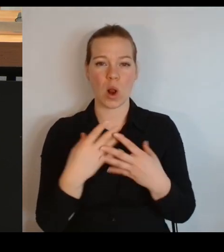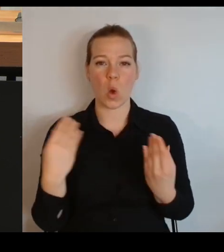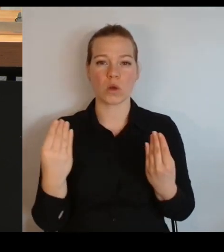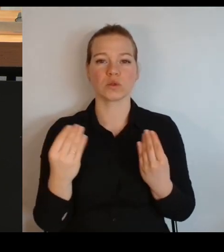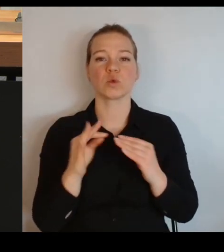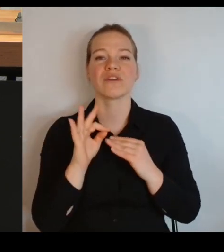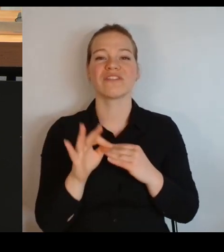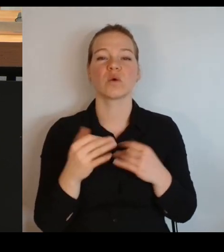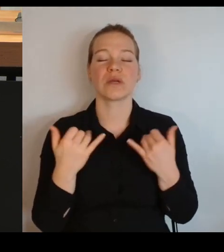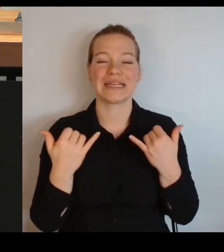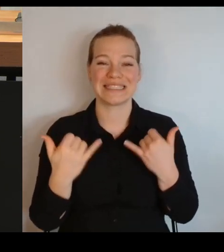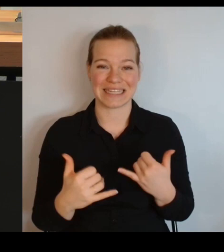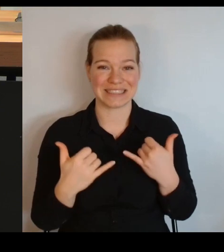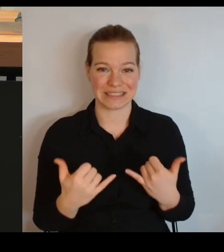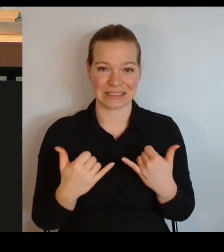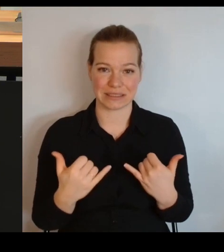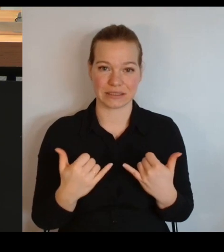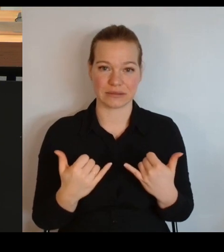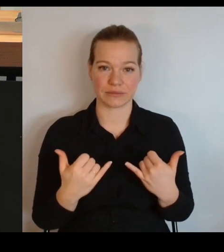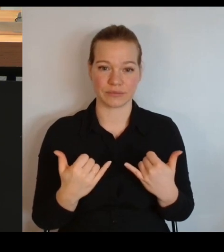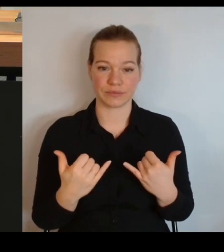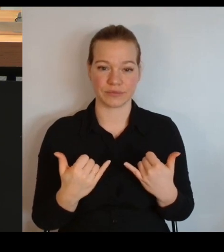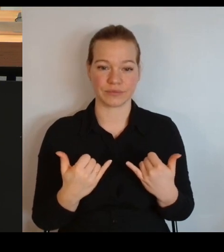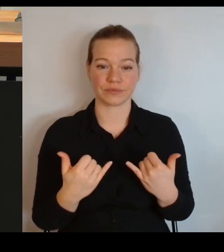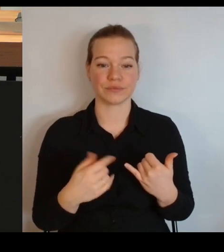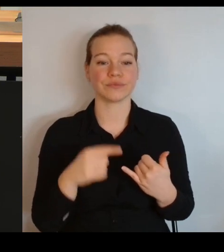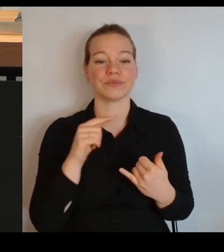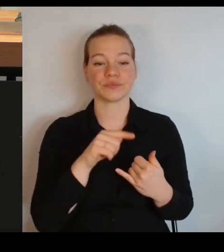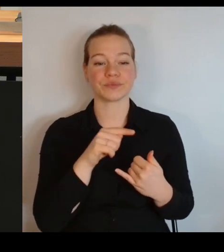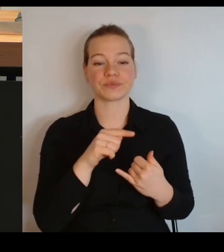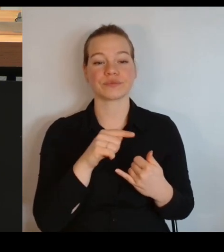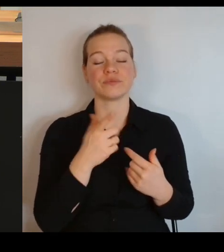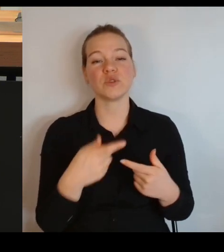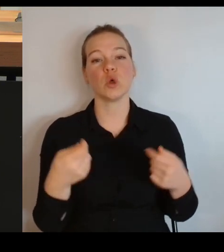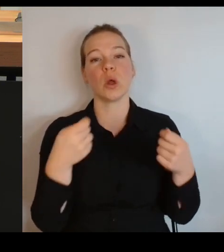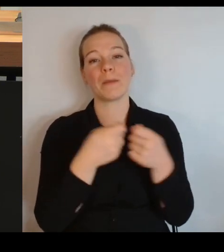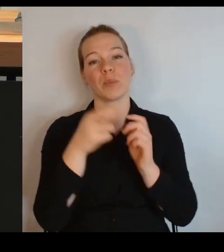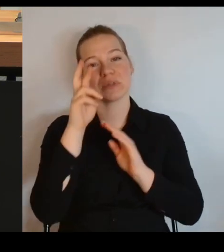Die kann dauern und es ist auch unklar, ob sie so umgesetzt wird.